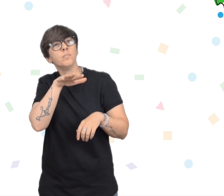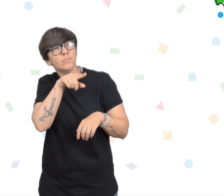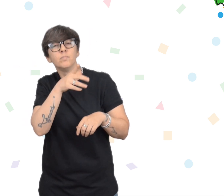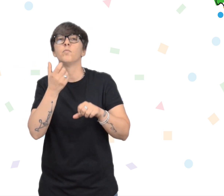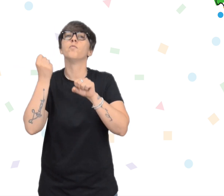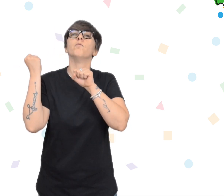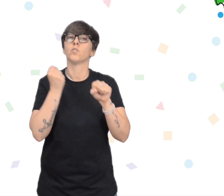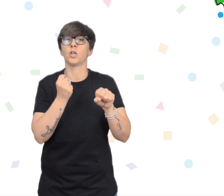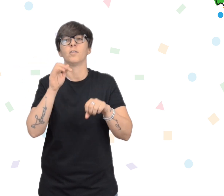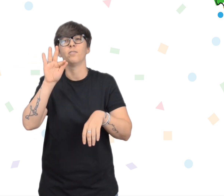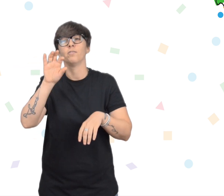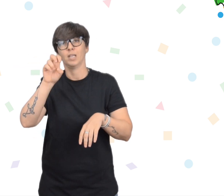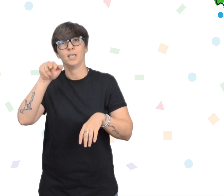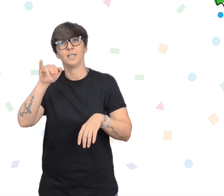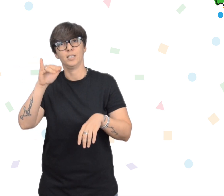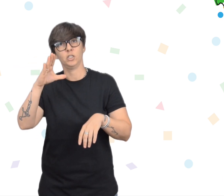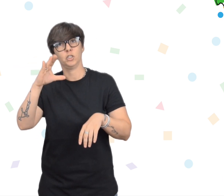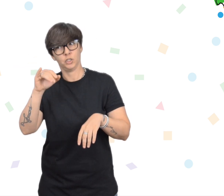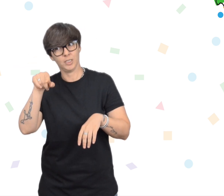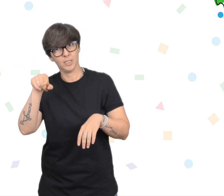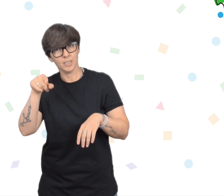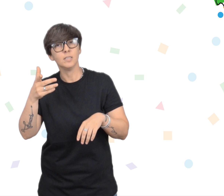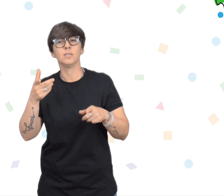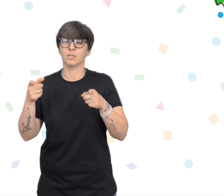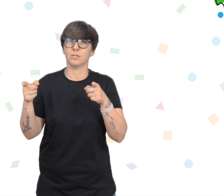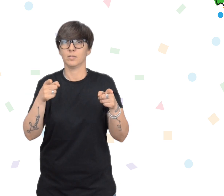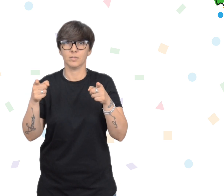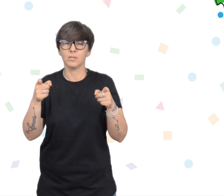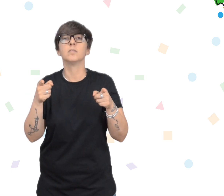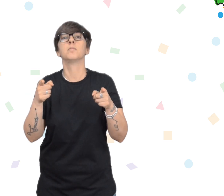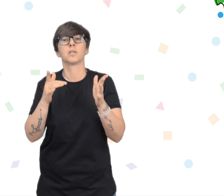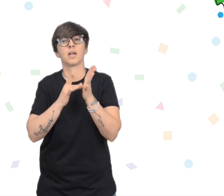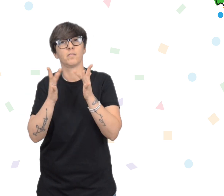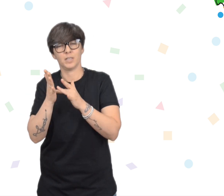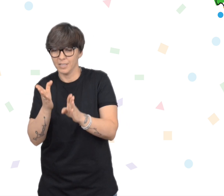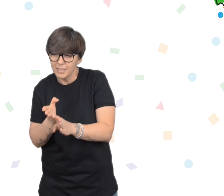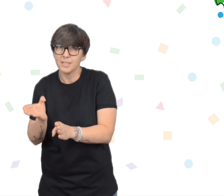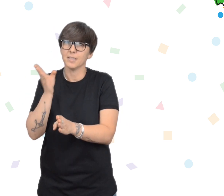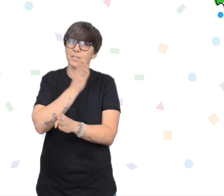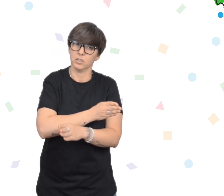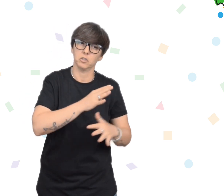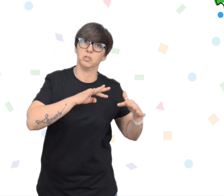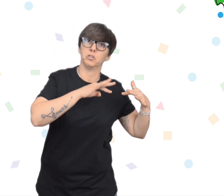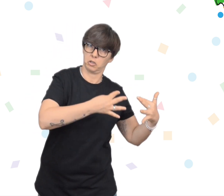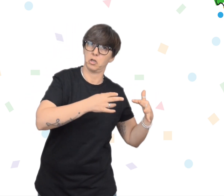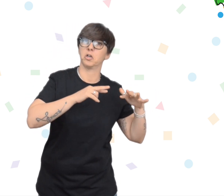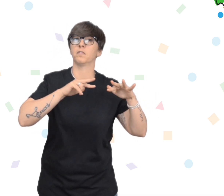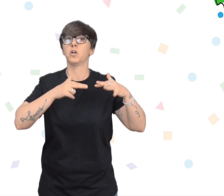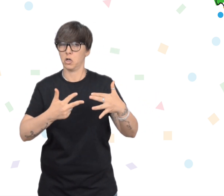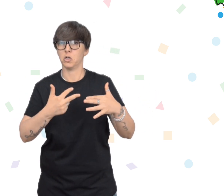pensate che venne fondata dai fenici tra il IX e l’VIII secolo avanti Cristo.